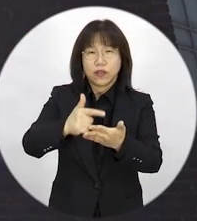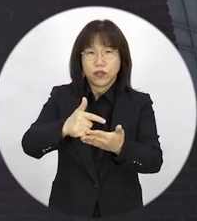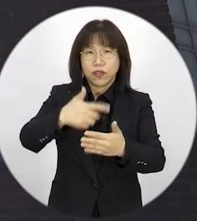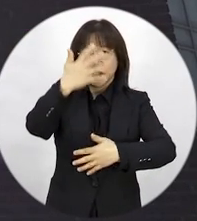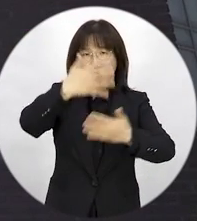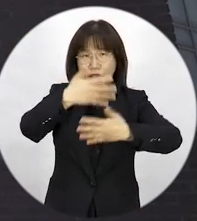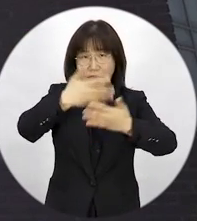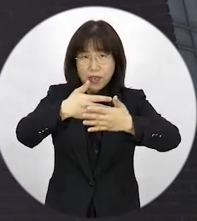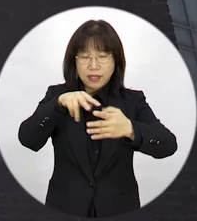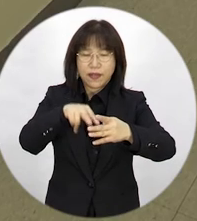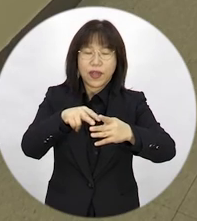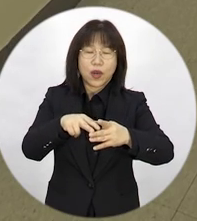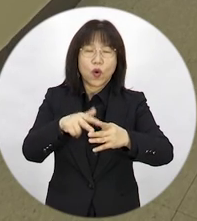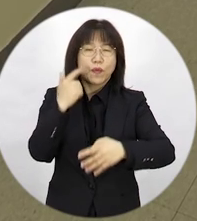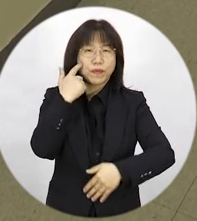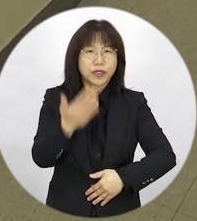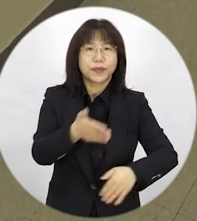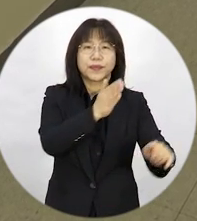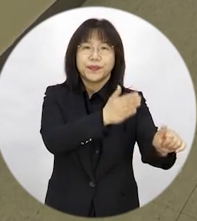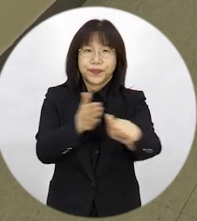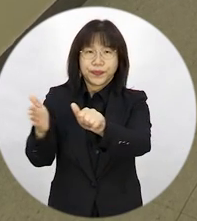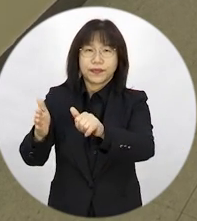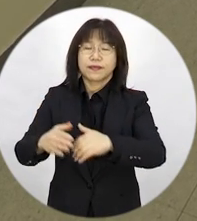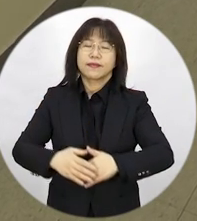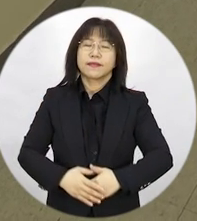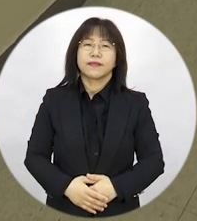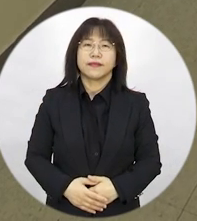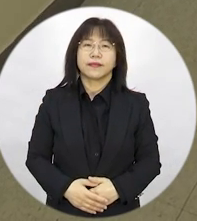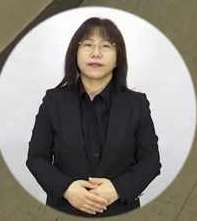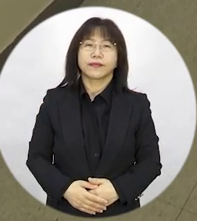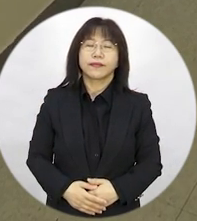강서구 영상미디어센터(02-2600-6637)로 문의하면 됩니다.